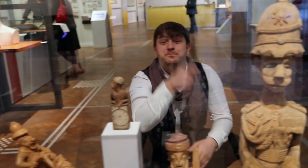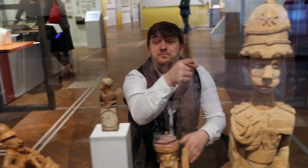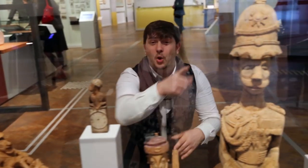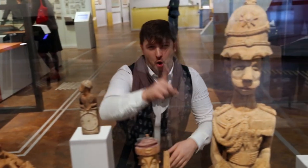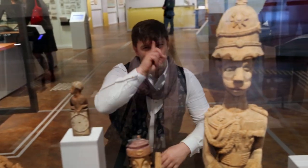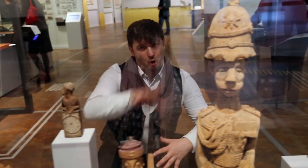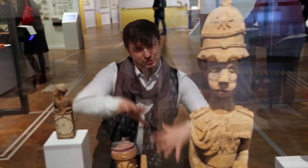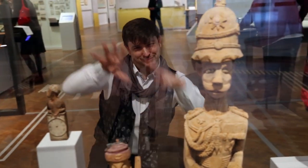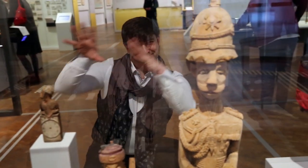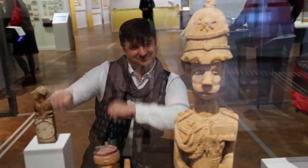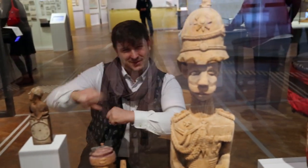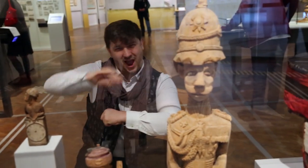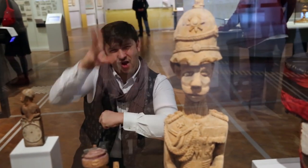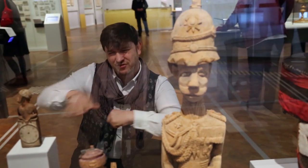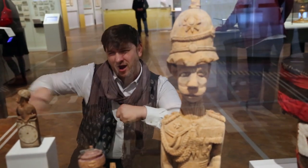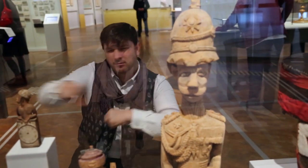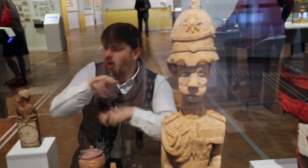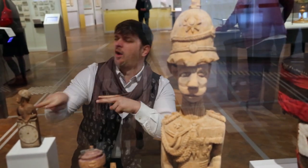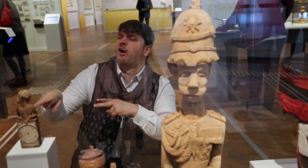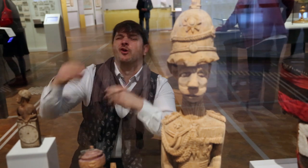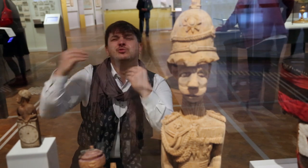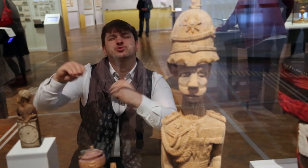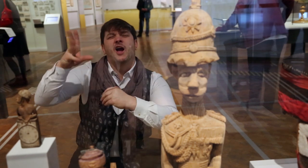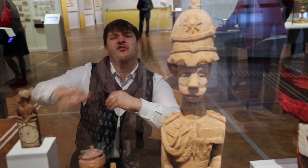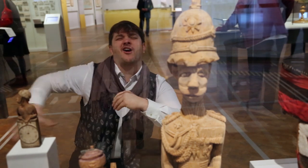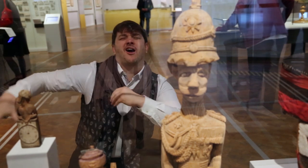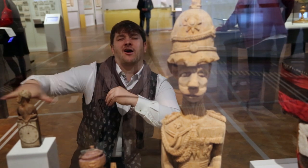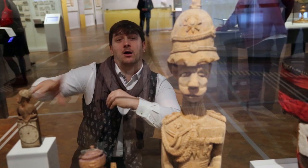Nicht nur die Perspektive der deutschen Kolonialherren wird hier gezeigt!